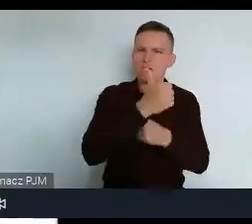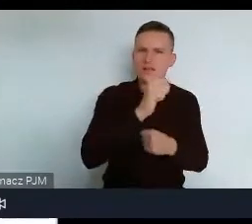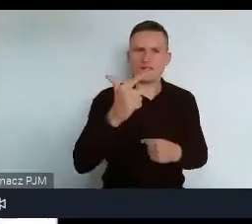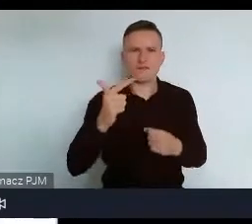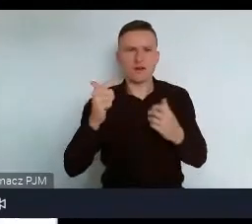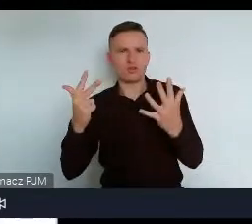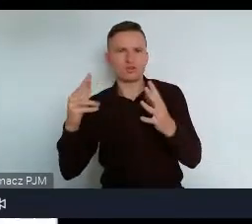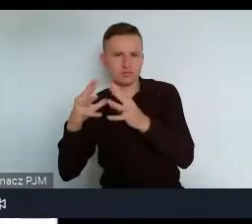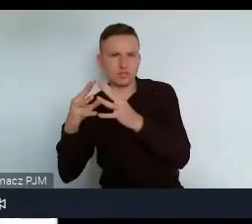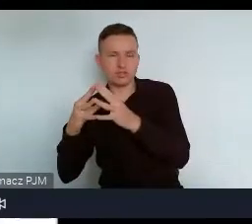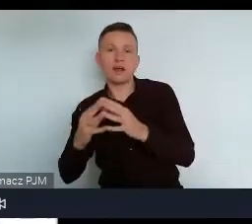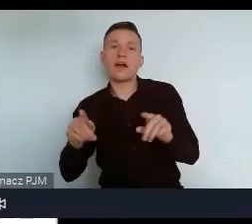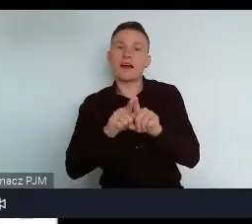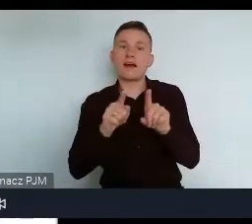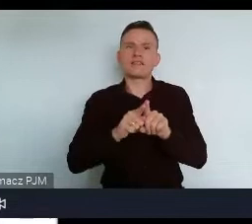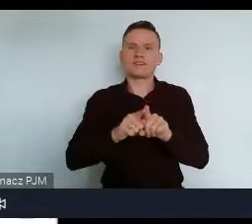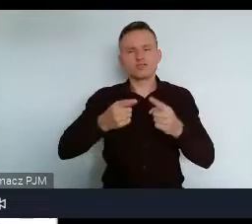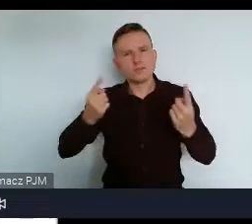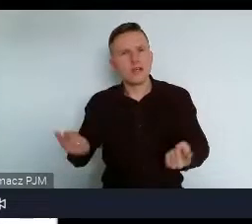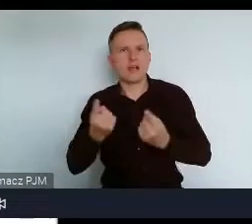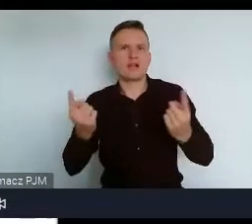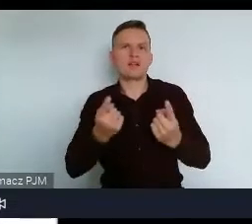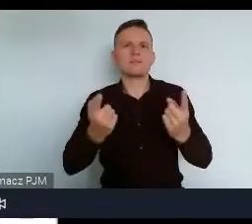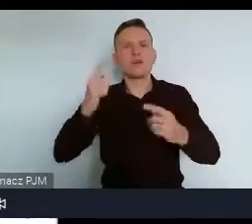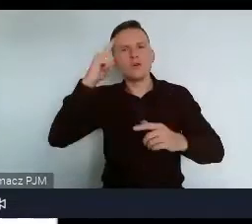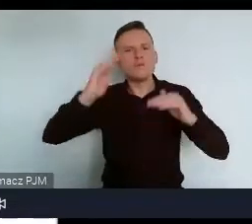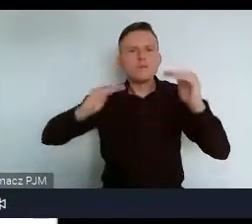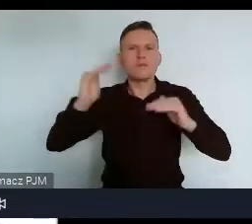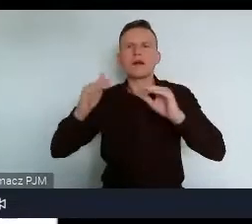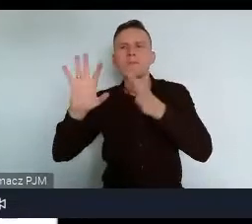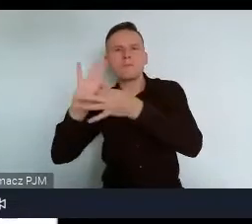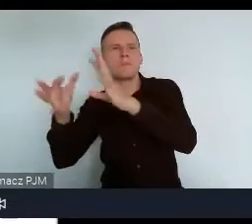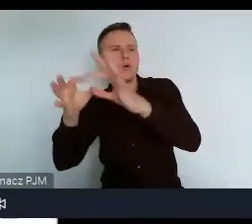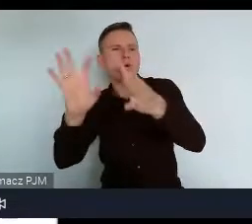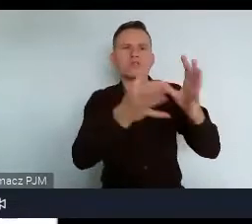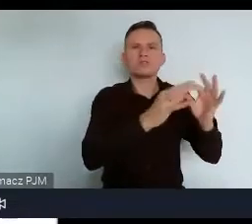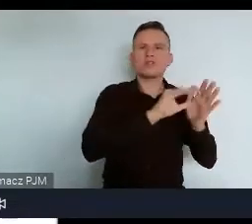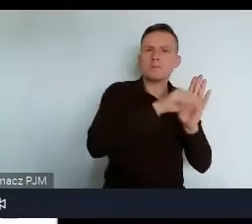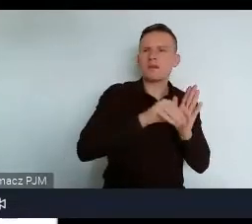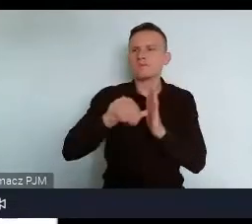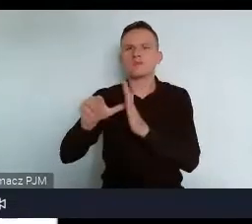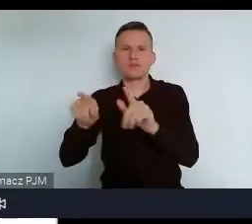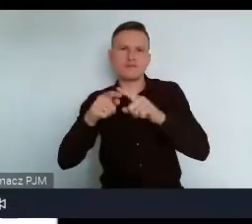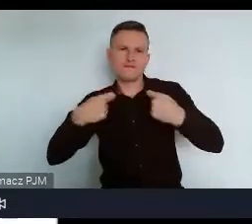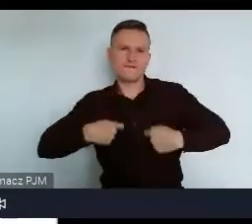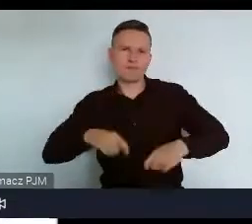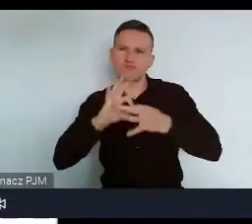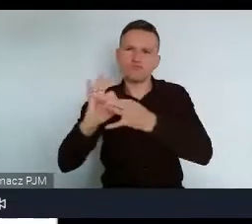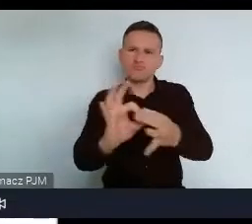ale także promowania zrównoważonych połączeń między obszarami miejskimi i wiejskimi na przykład przez wykorzystanie